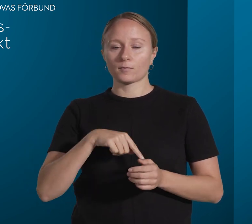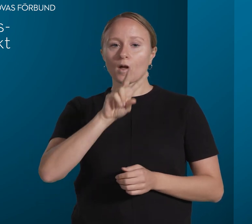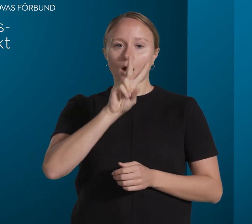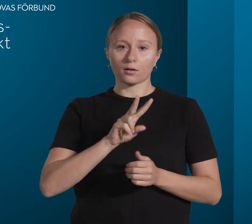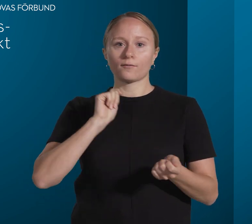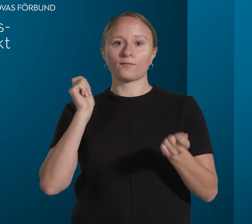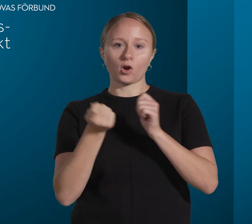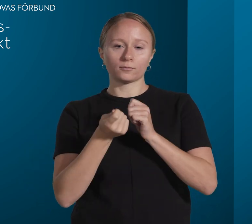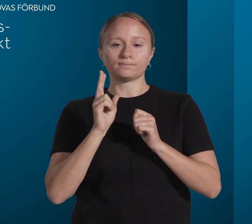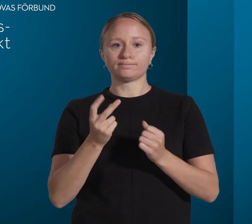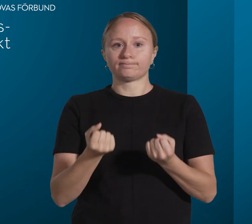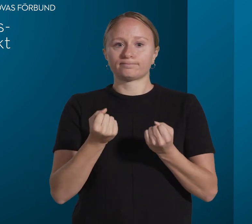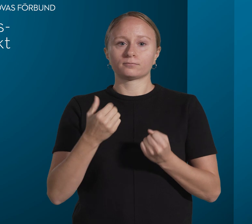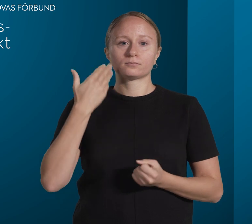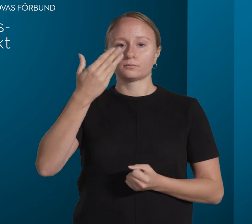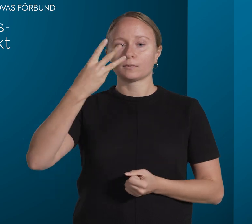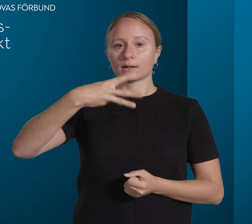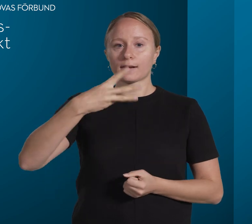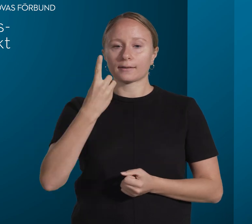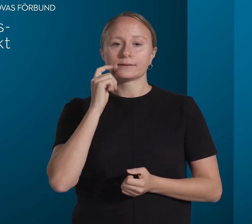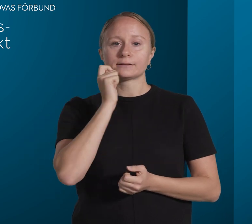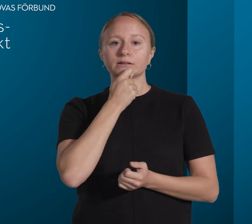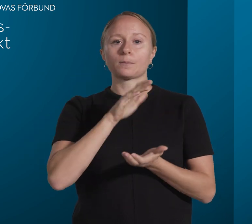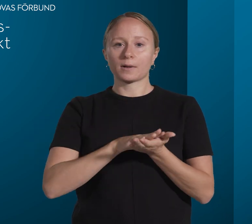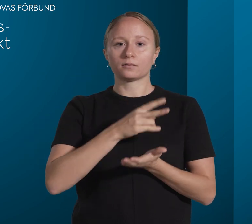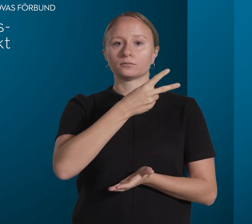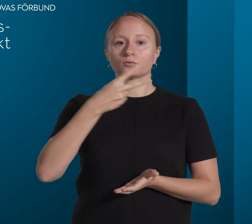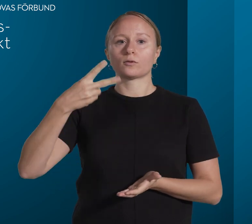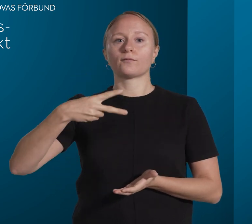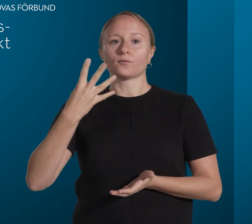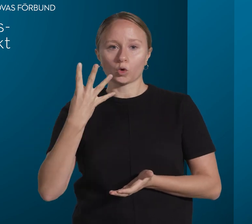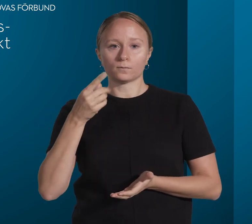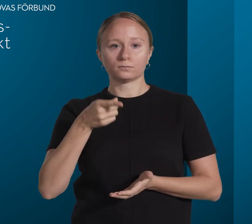Den andra förändringen träder i kraft den 31 december 2024, -